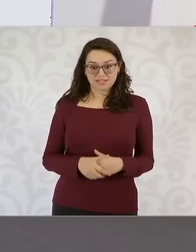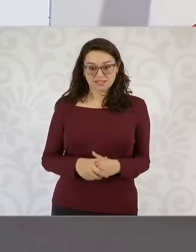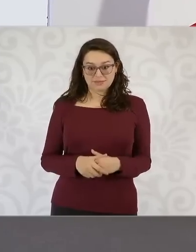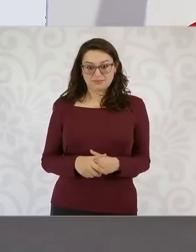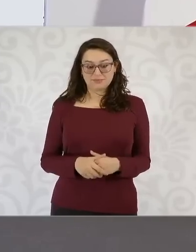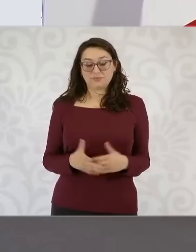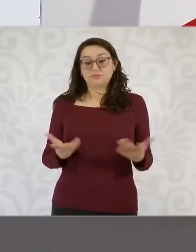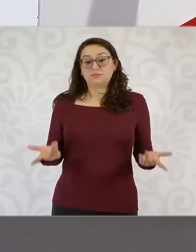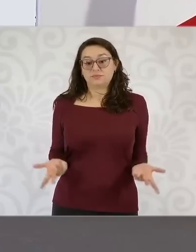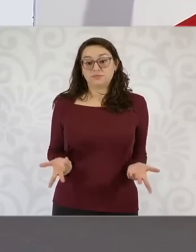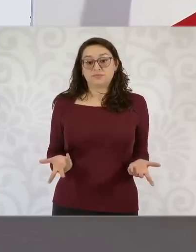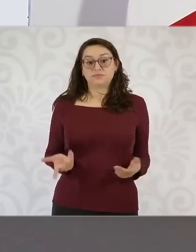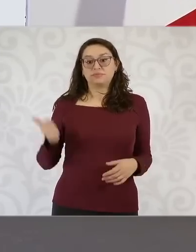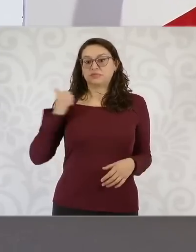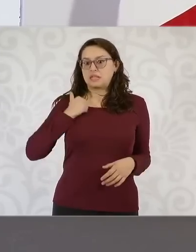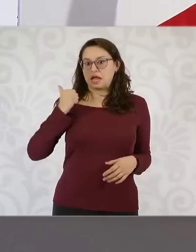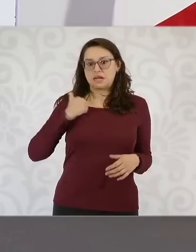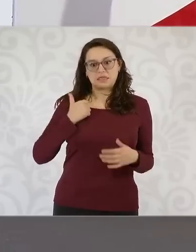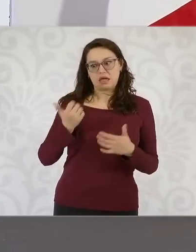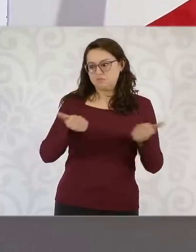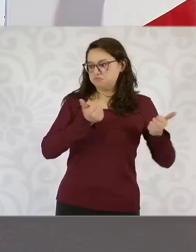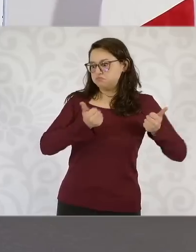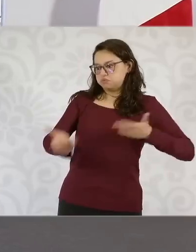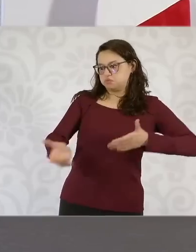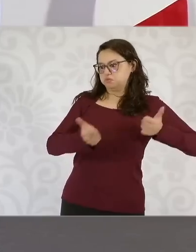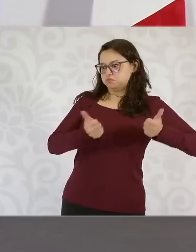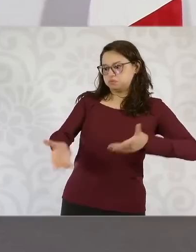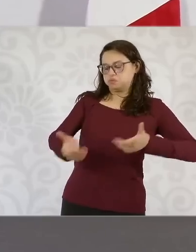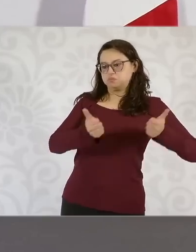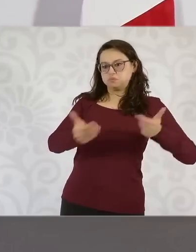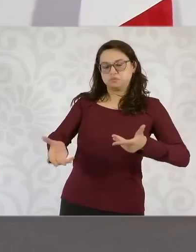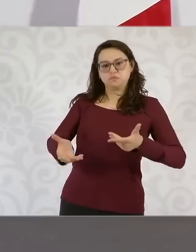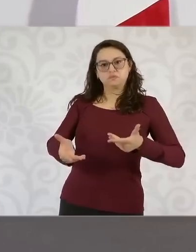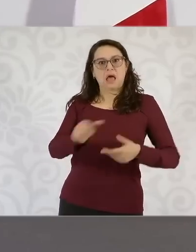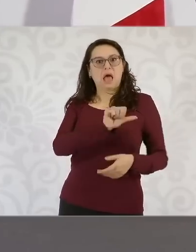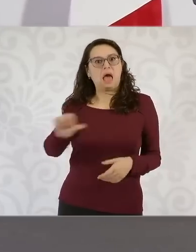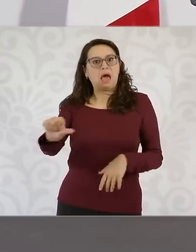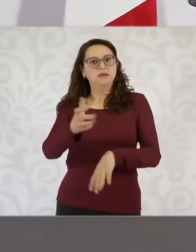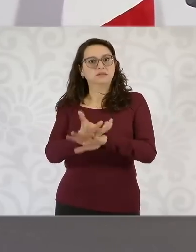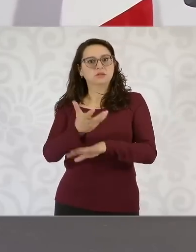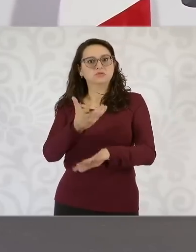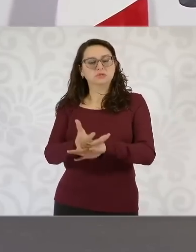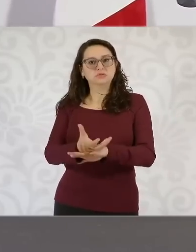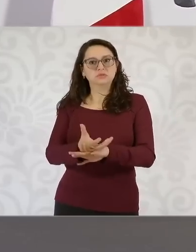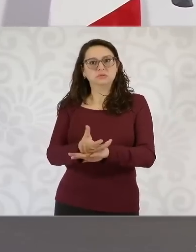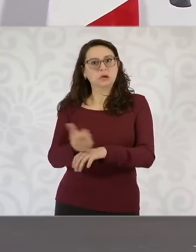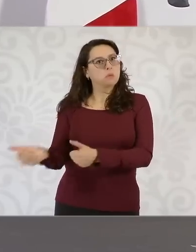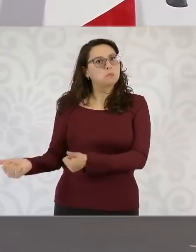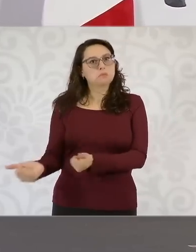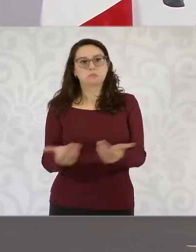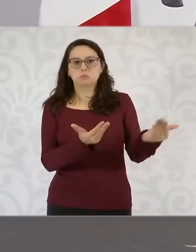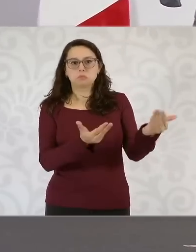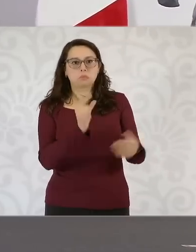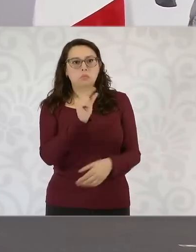de Canadá pues Canadá le vende mucho más acero a Estados Unidos del que importa de Estados Unidos